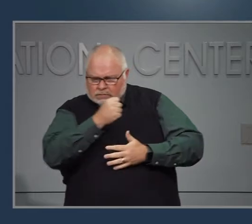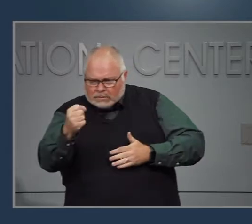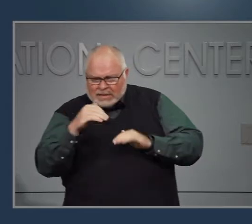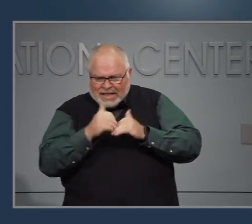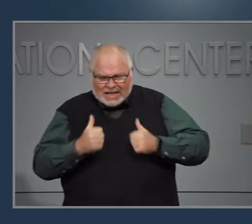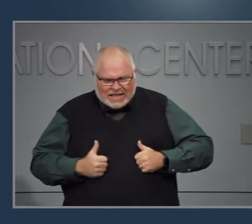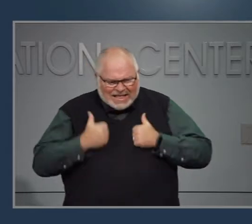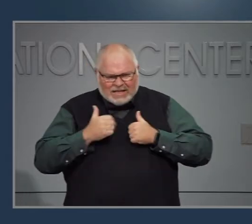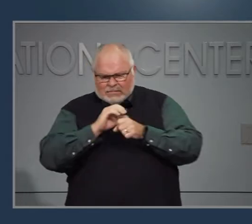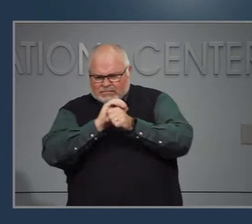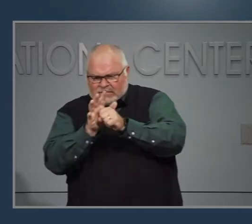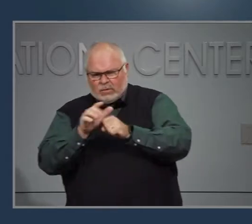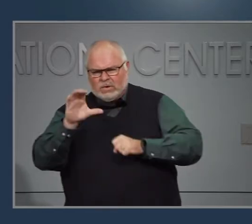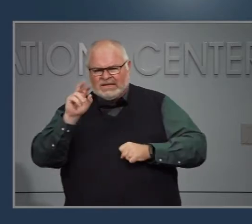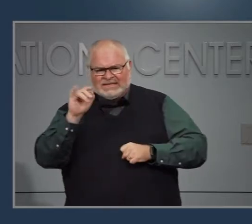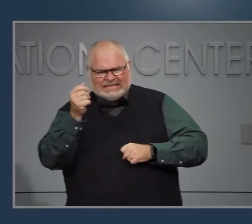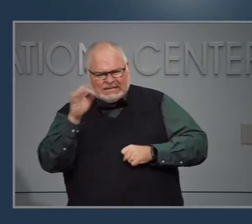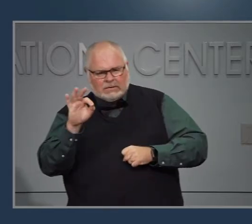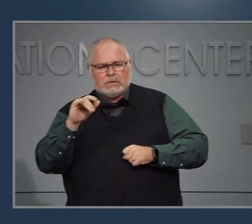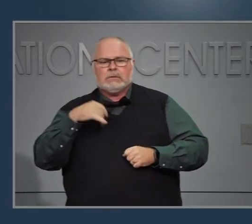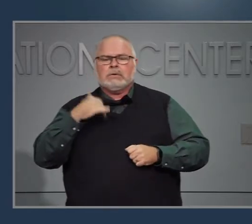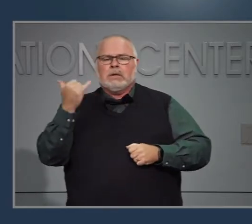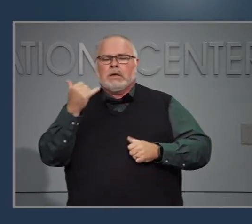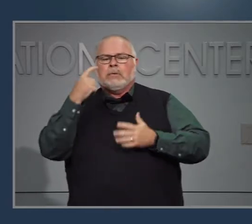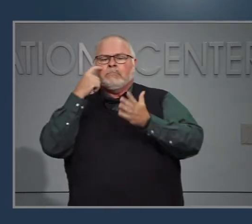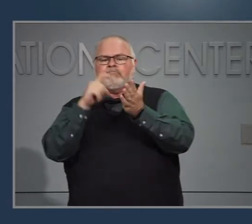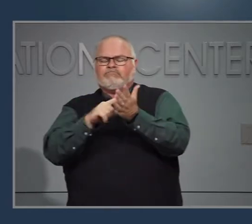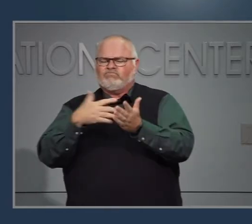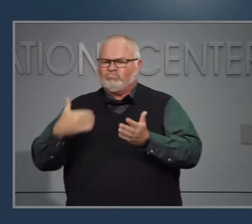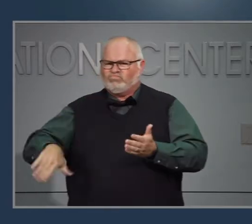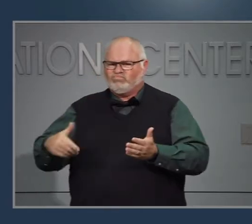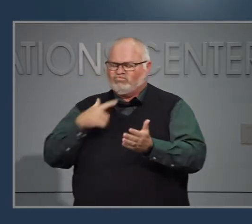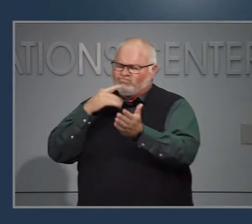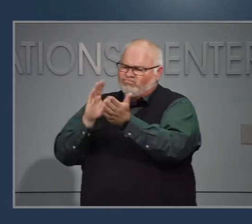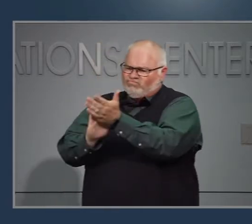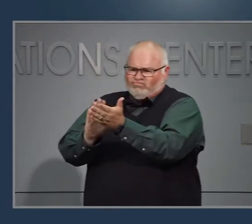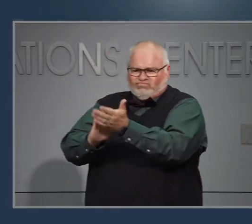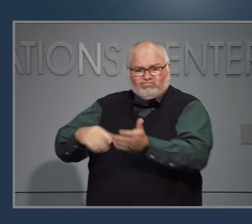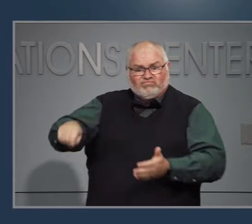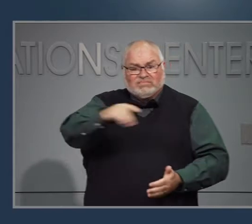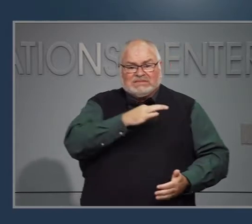Quisiera yo sé conocer la dedicación y cuidado con la cual tantos administradores de